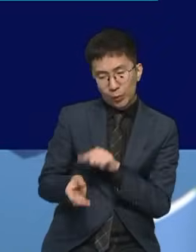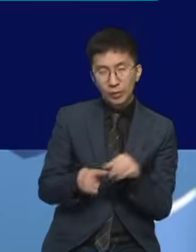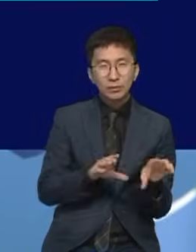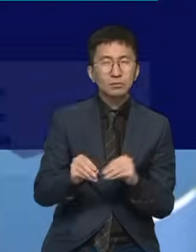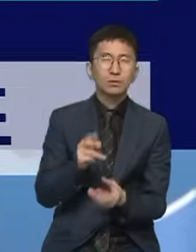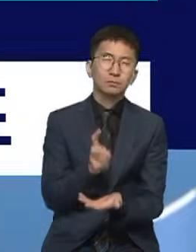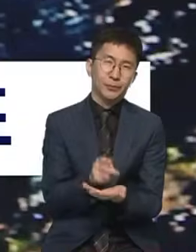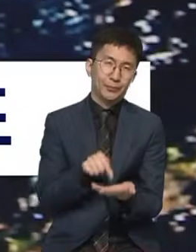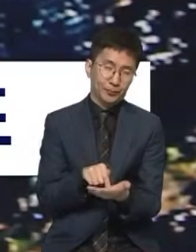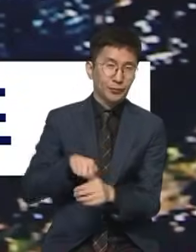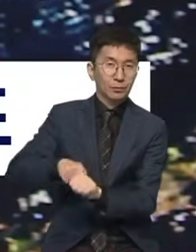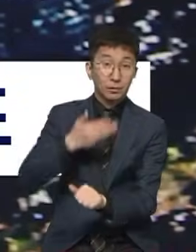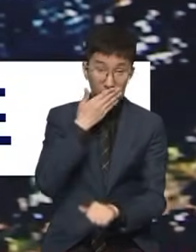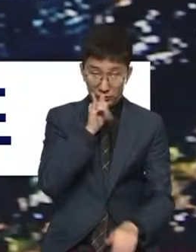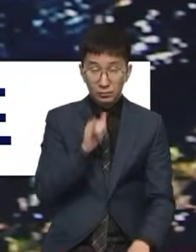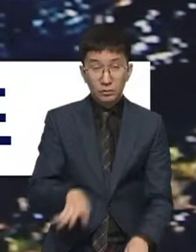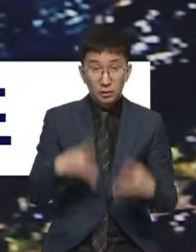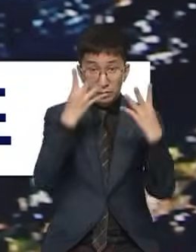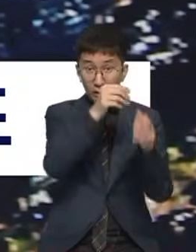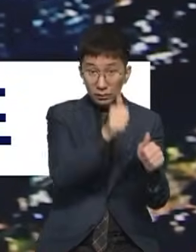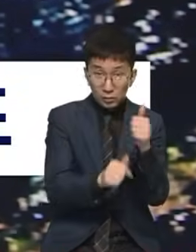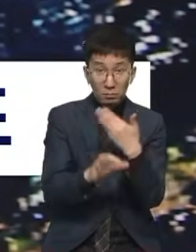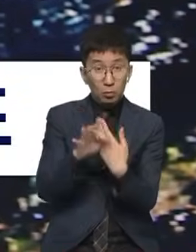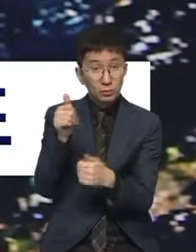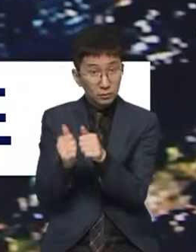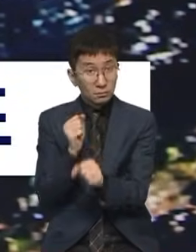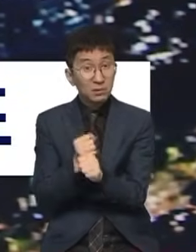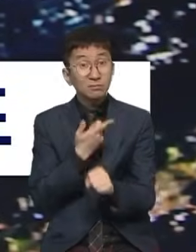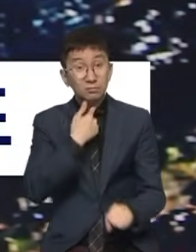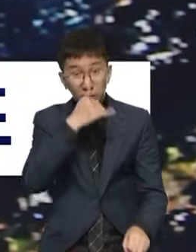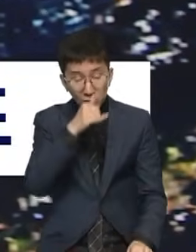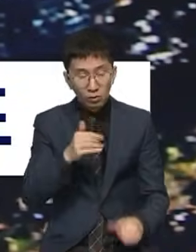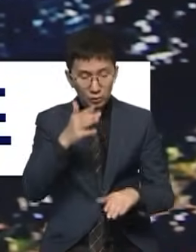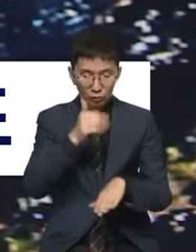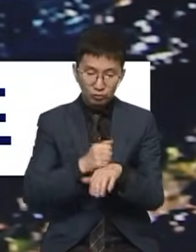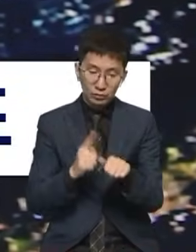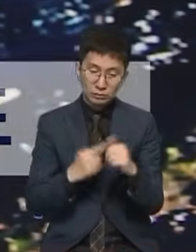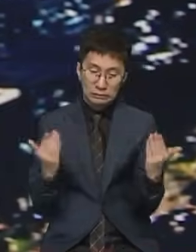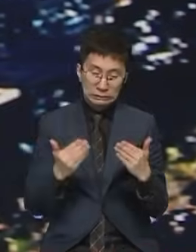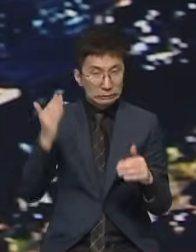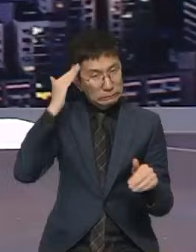수능이나 모의평가 출제 경험이 확인된